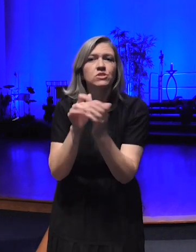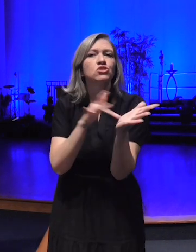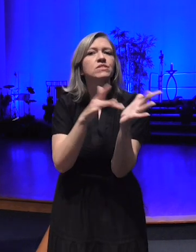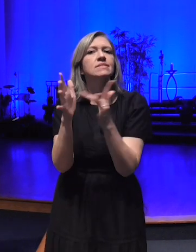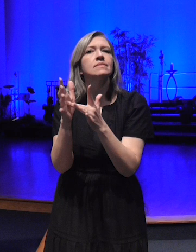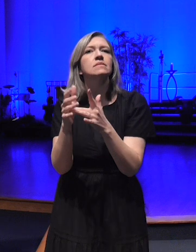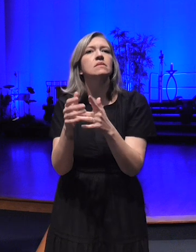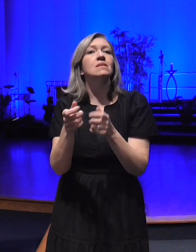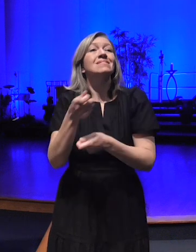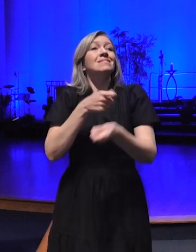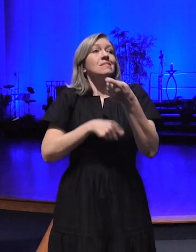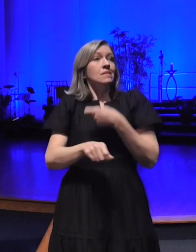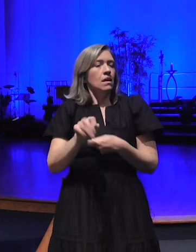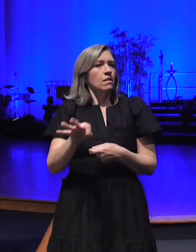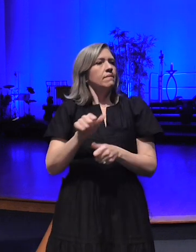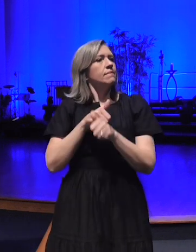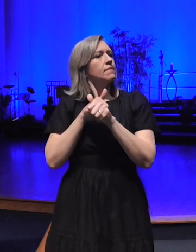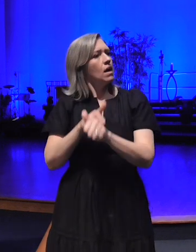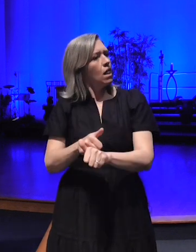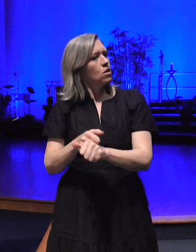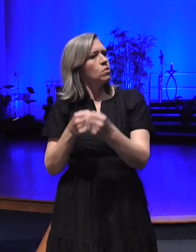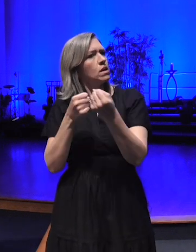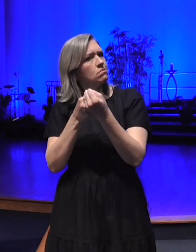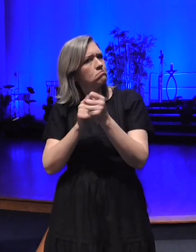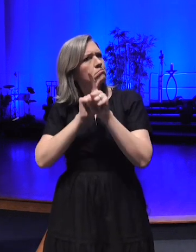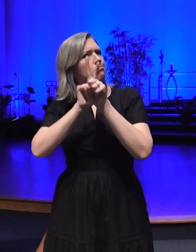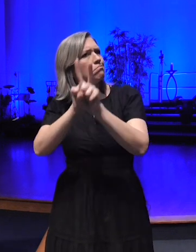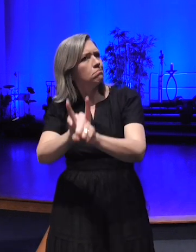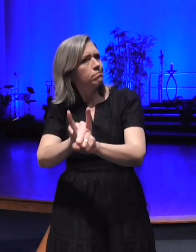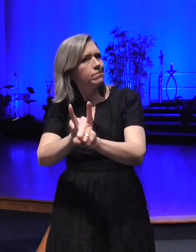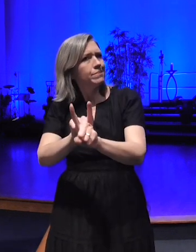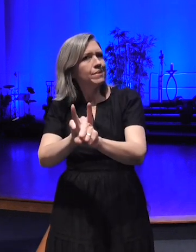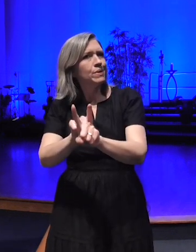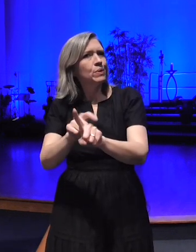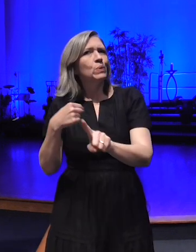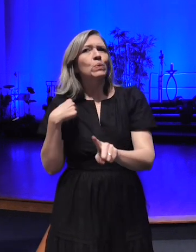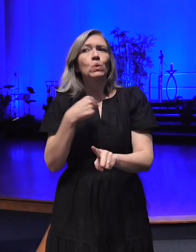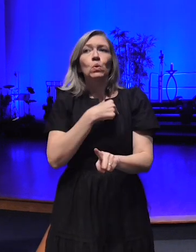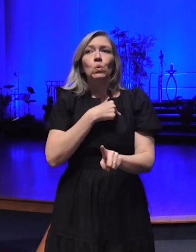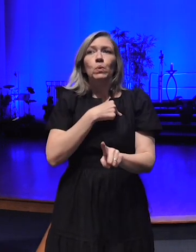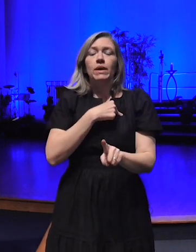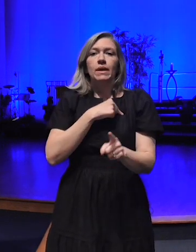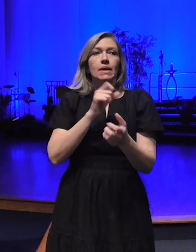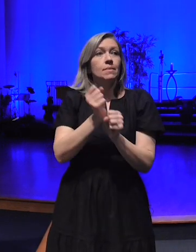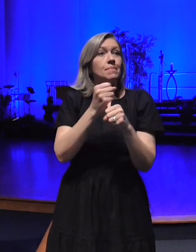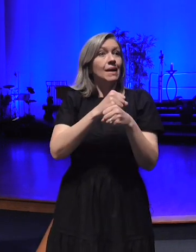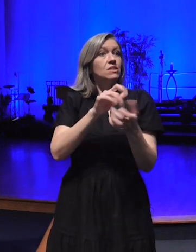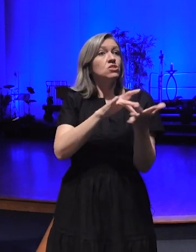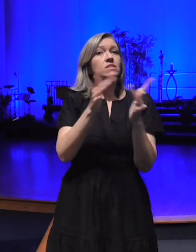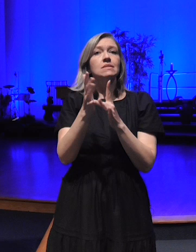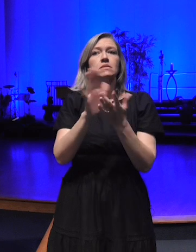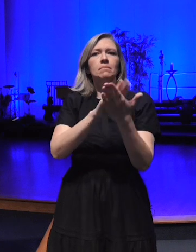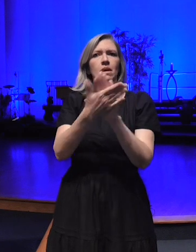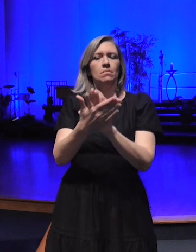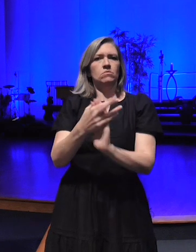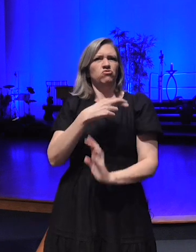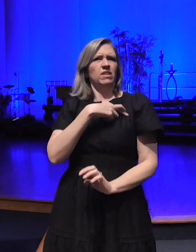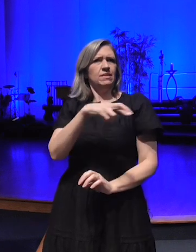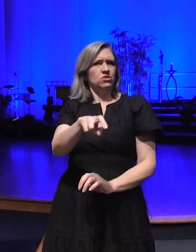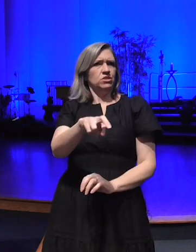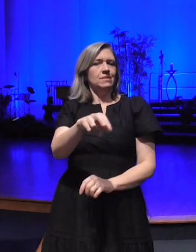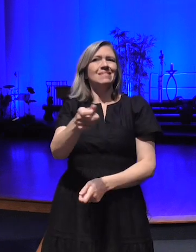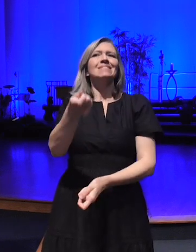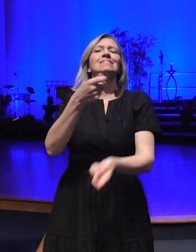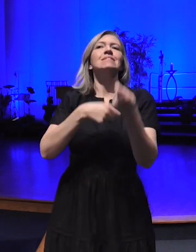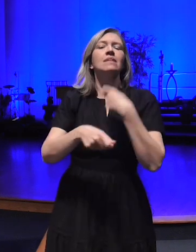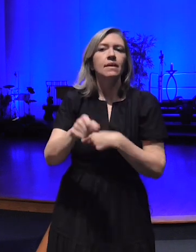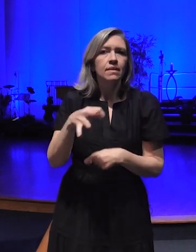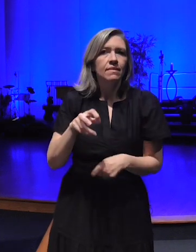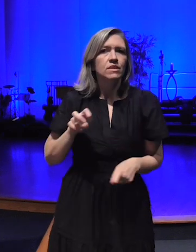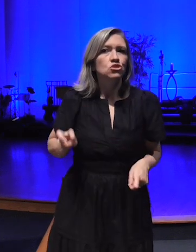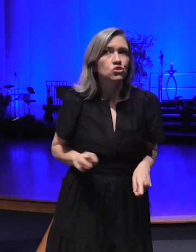en su mismo camino. Hicimos de Jesús una religión en lugar de un viaje hacia la Unión con Dios y